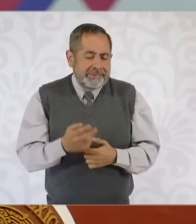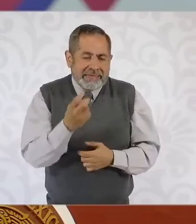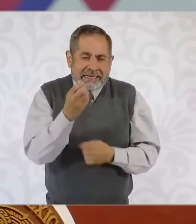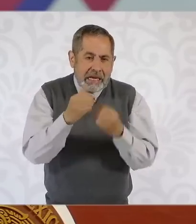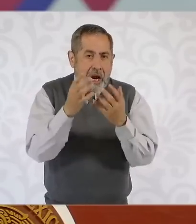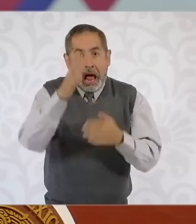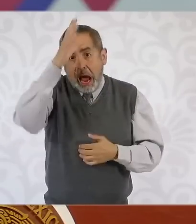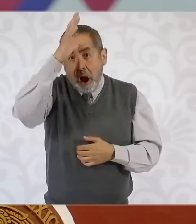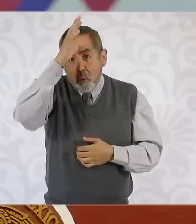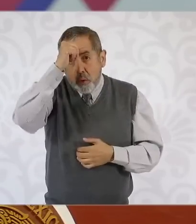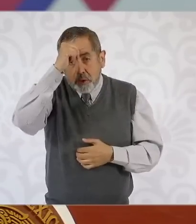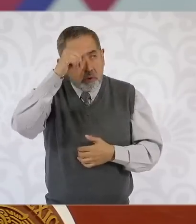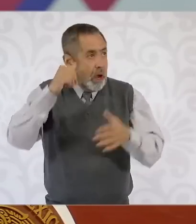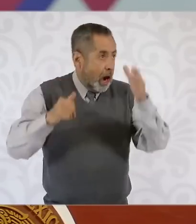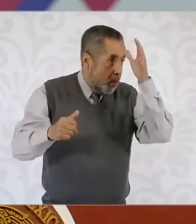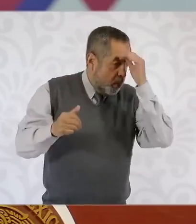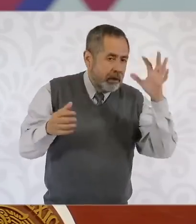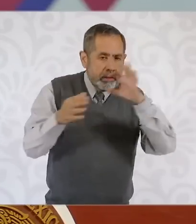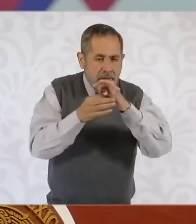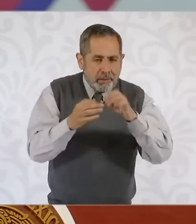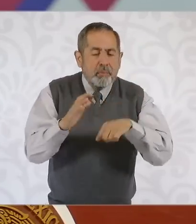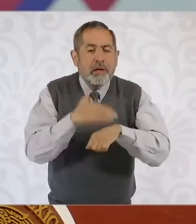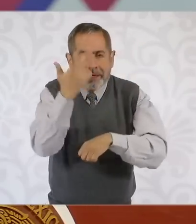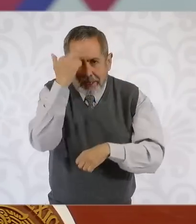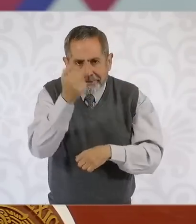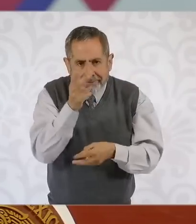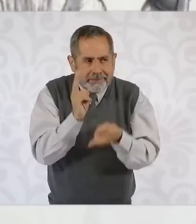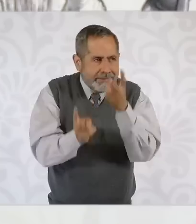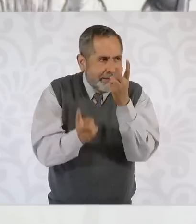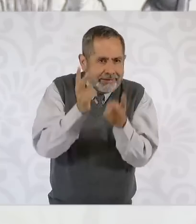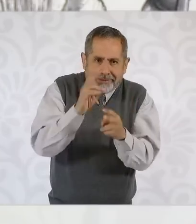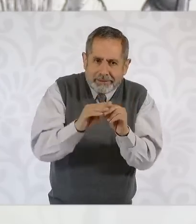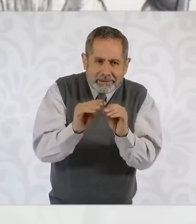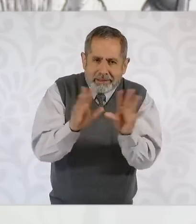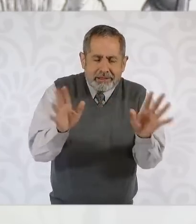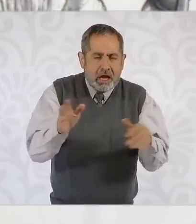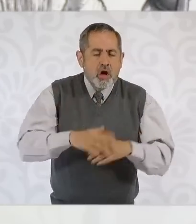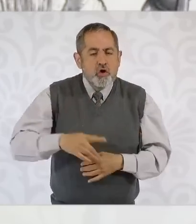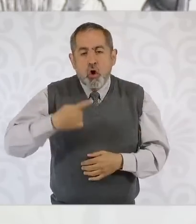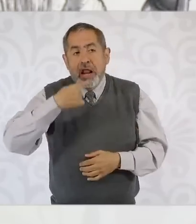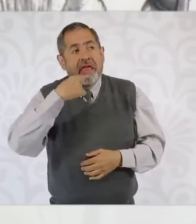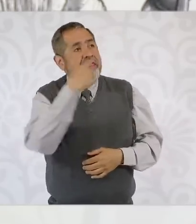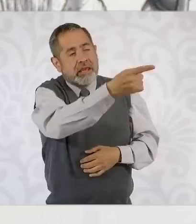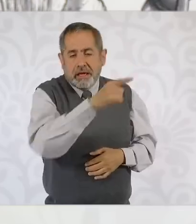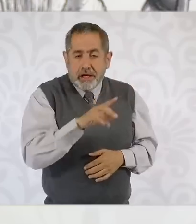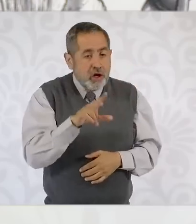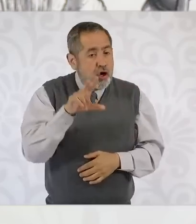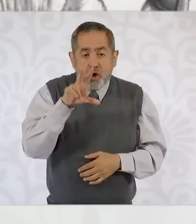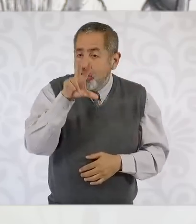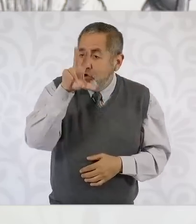bajo esa circunstancia no entonces evidentemente le dije pues no estoy de acuerdo este presidente